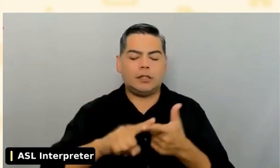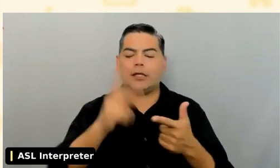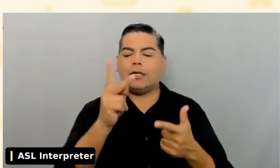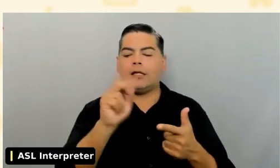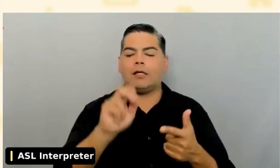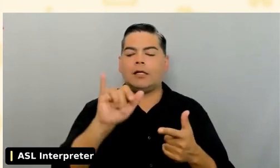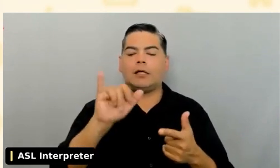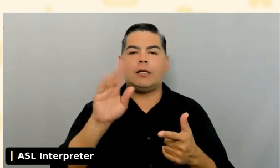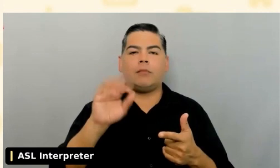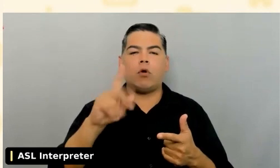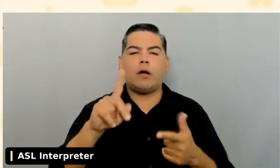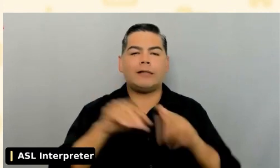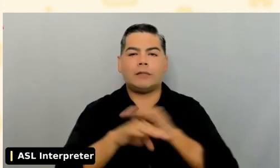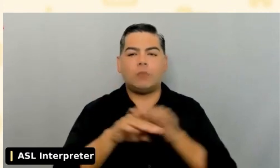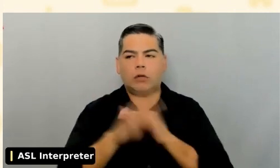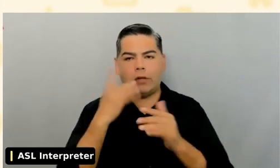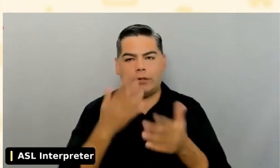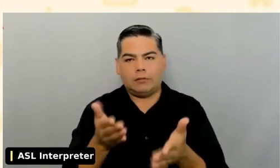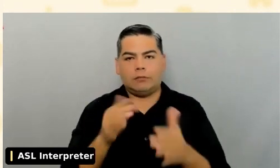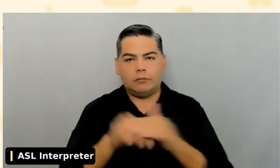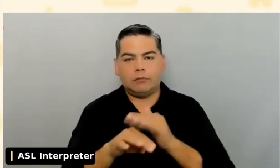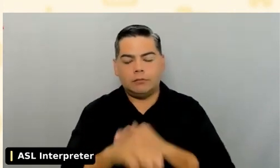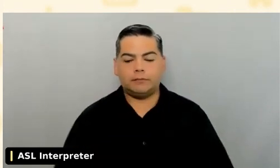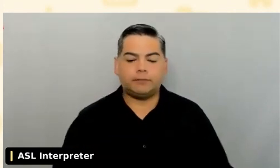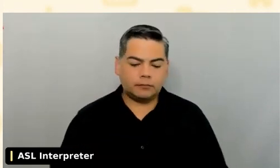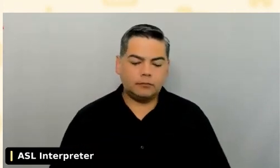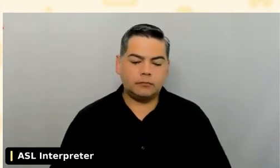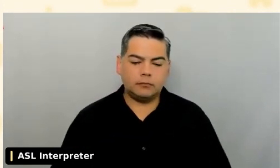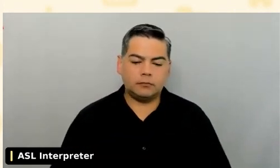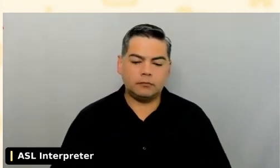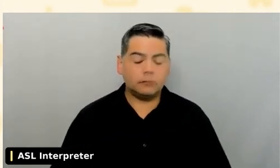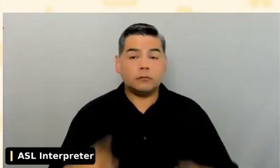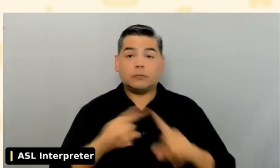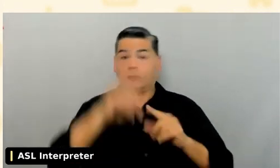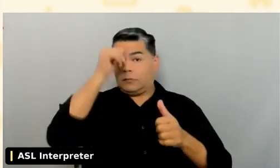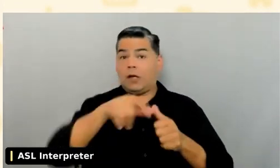porque eso es parte de eso. Pero recuerda que si estás usando una aplicación no funcionará